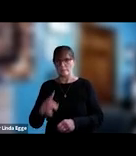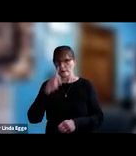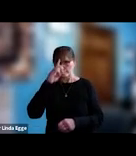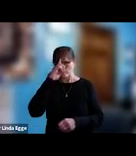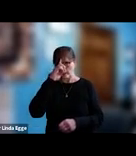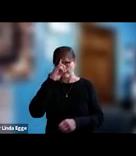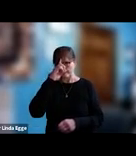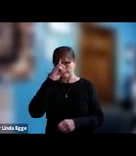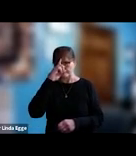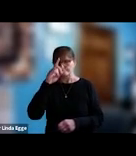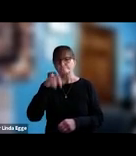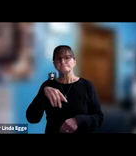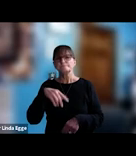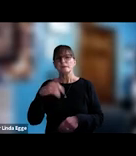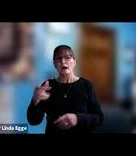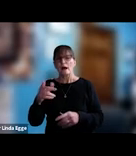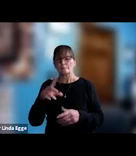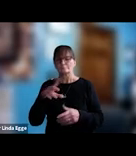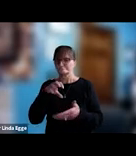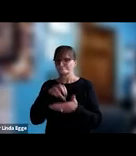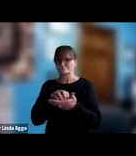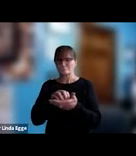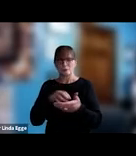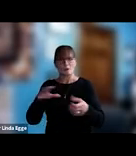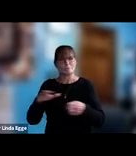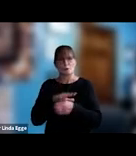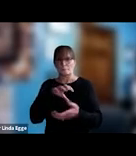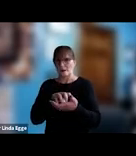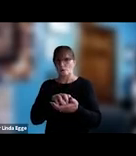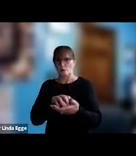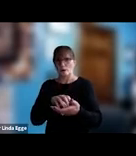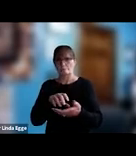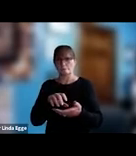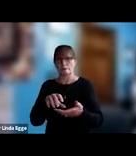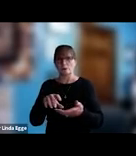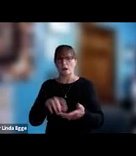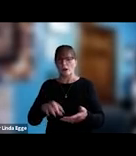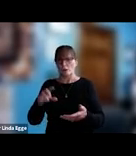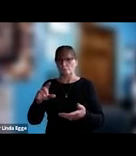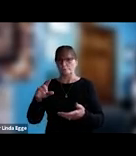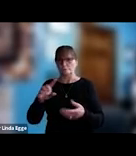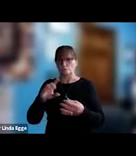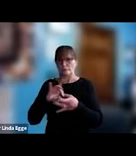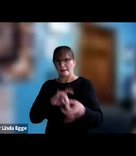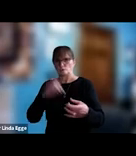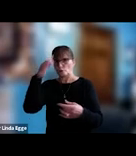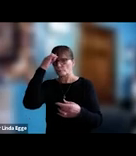Escribí un párrafo entero sobre la corteza prefrontal del cerebro y las formas en que se ve afectada